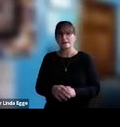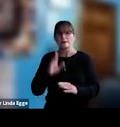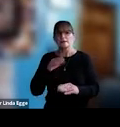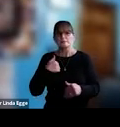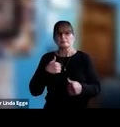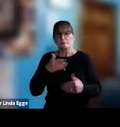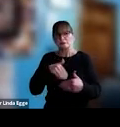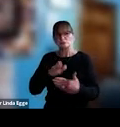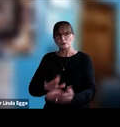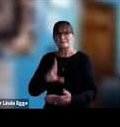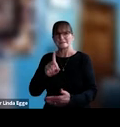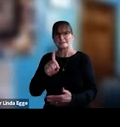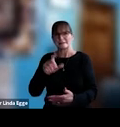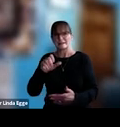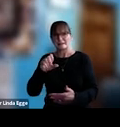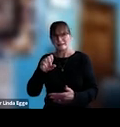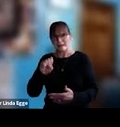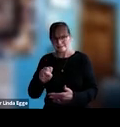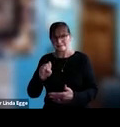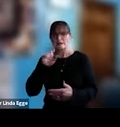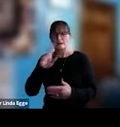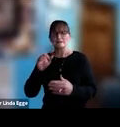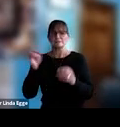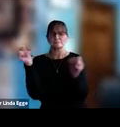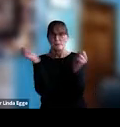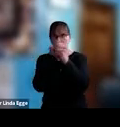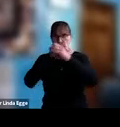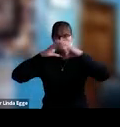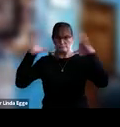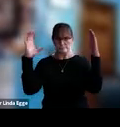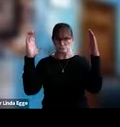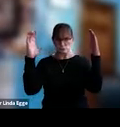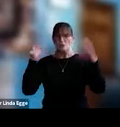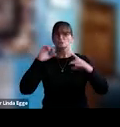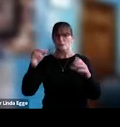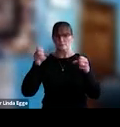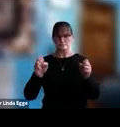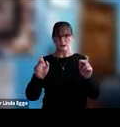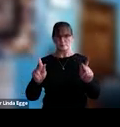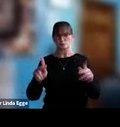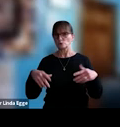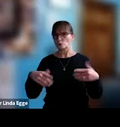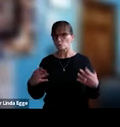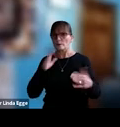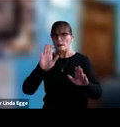el DDS busca el panorama general y el panorama completo. Así que esta es nuestra oportunidad para proporcionar un poco más